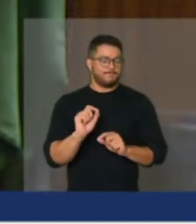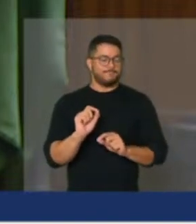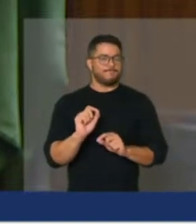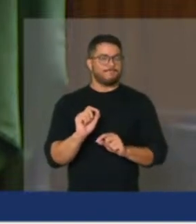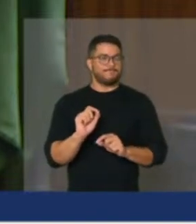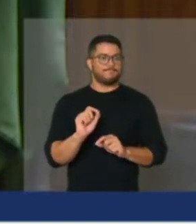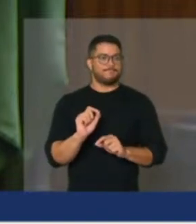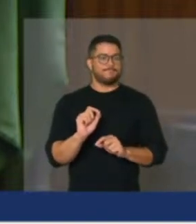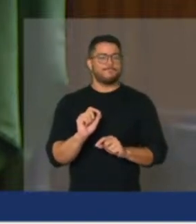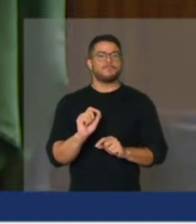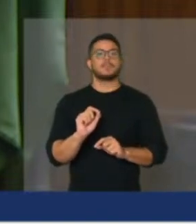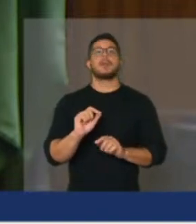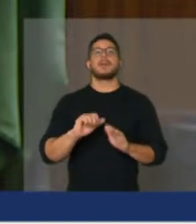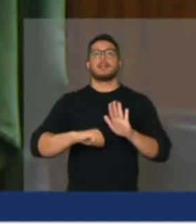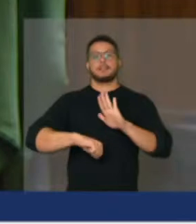PRATICOU, É ILEGAL, É IMORAL